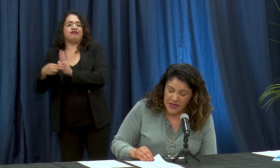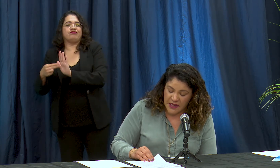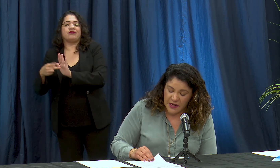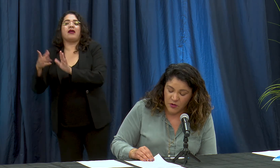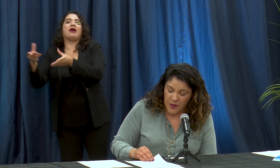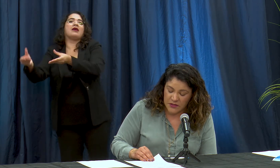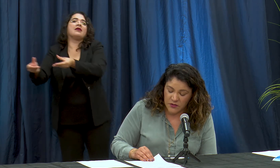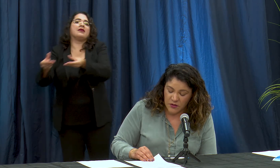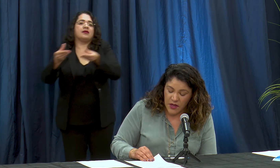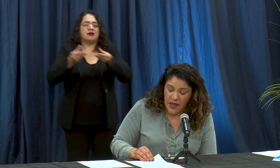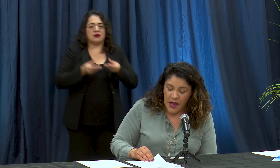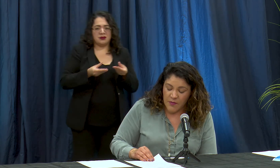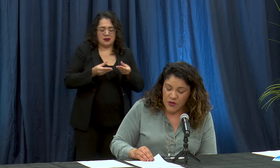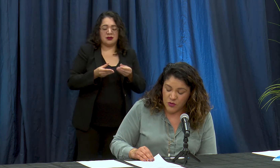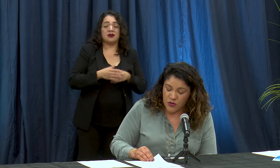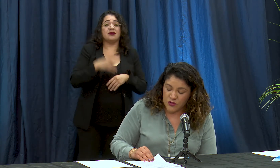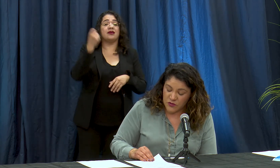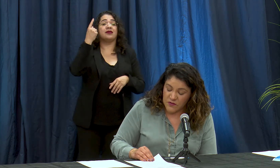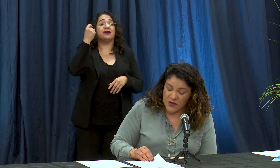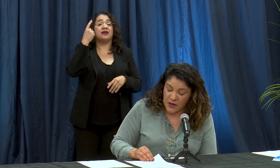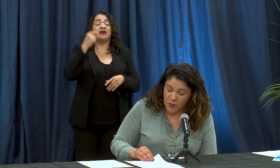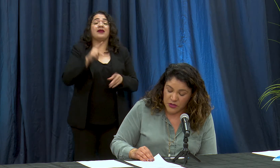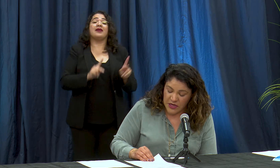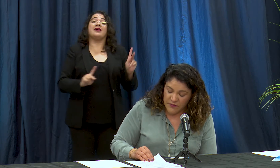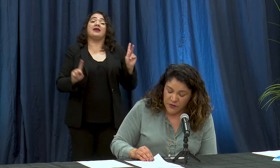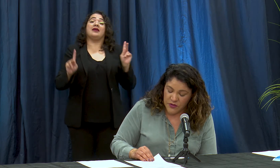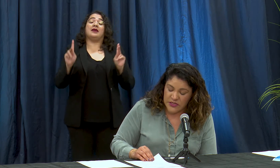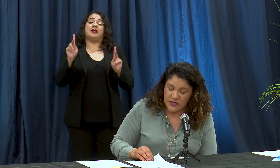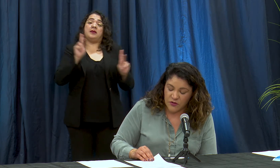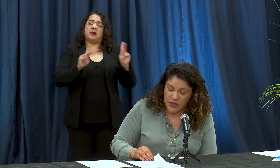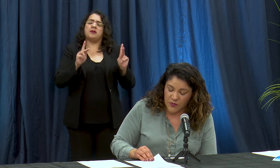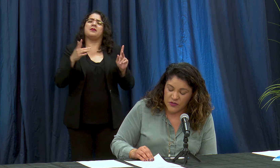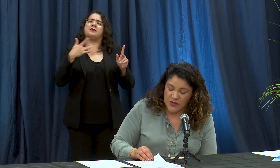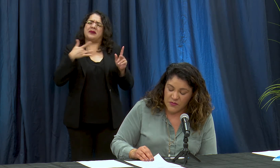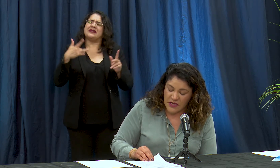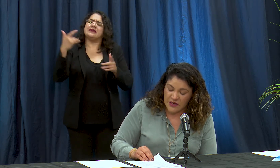largo plazo a menudo knows notification a phone oldest record ahmo's KN v NL